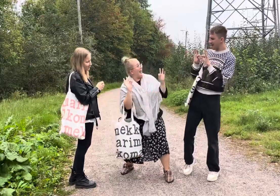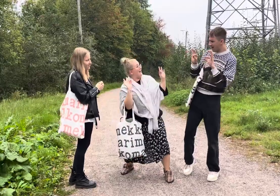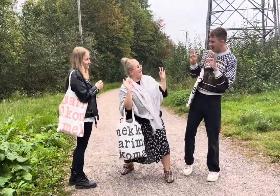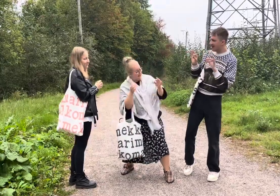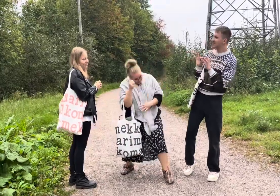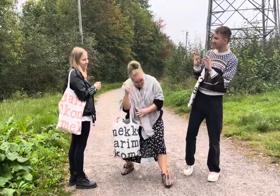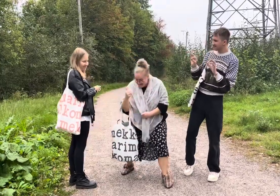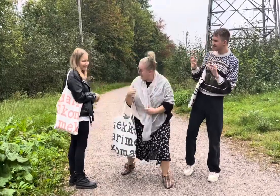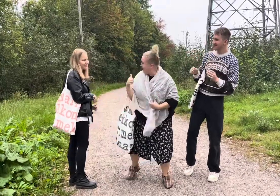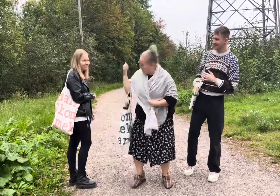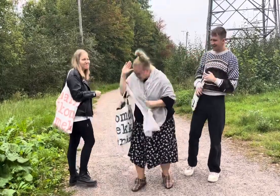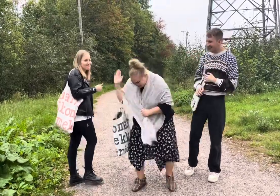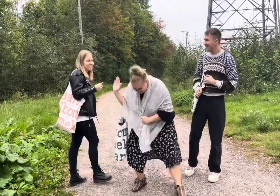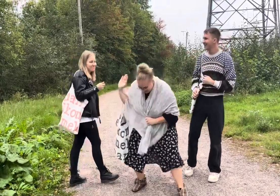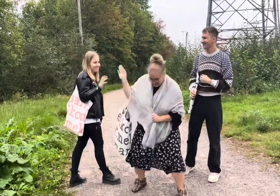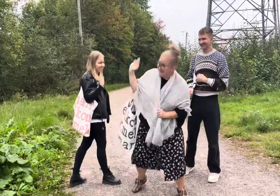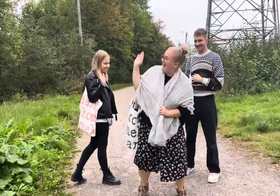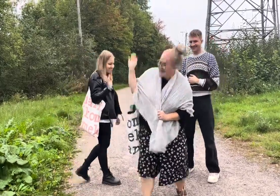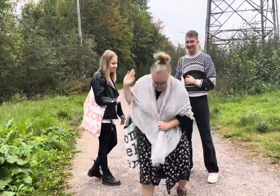Hieno. -Hieno! Hyvä hyvä!